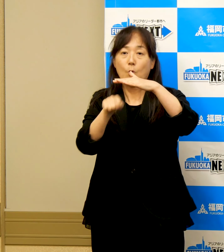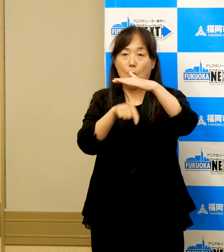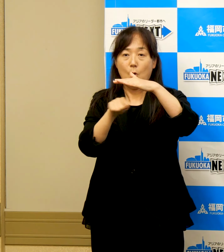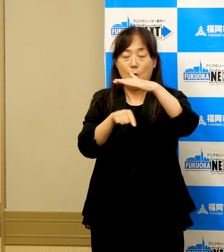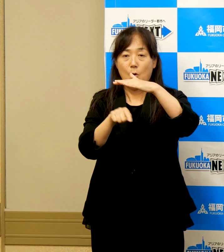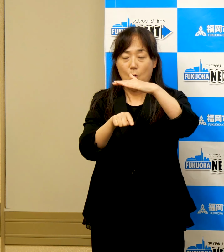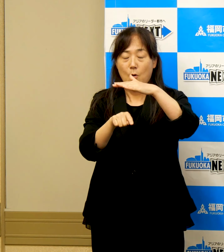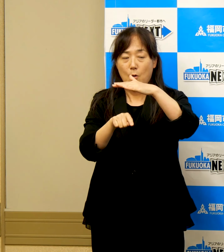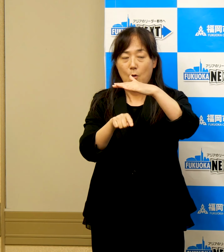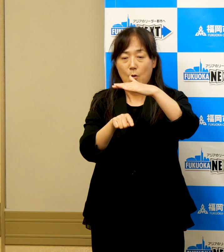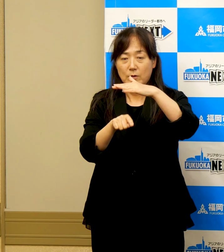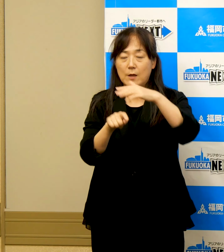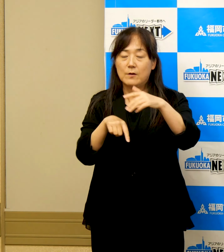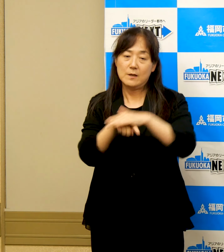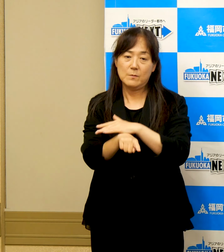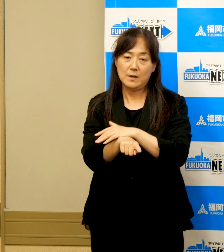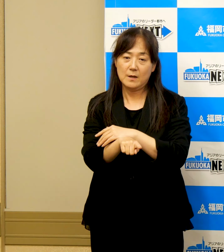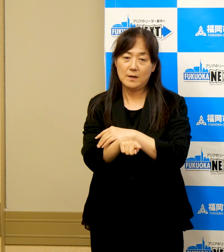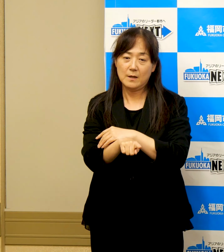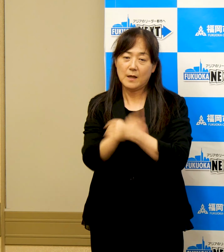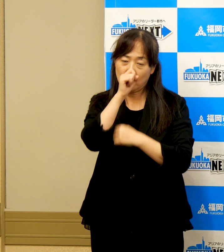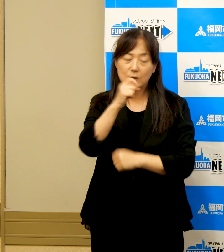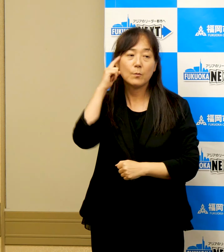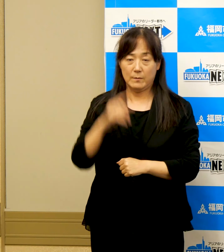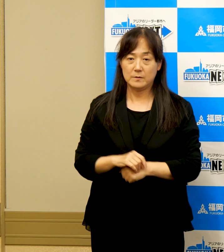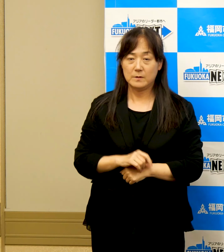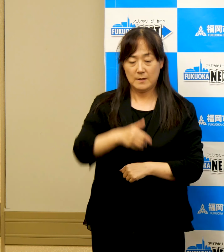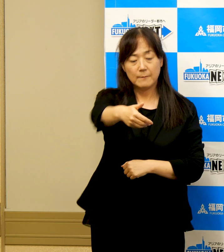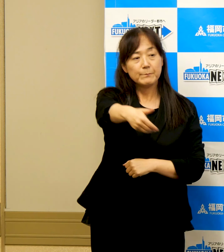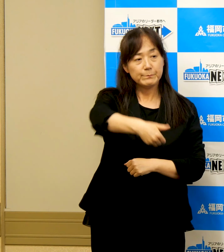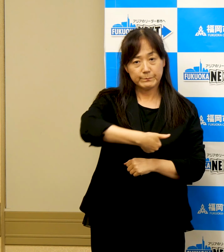ちょっと濁していただけたらありがたいんですが (記者)あともう1点すみません